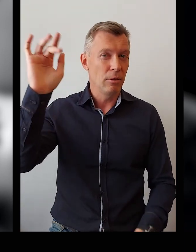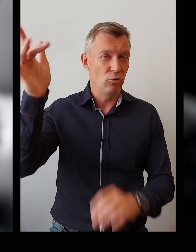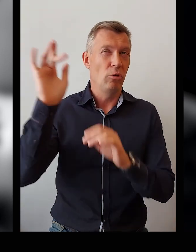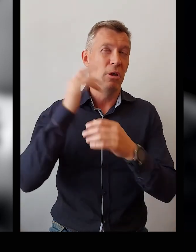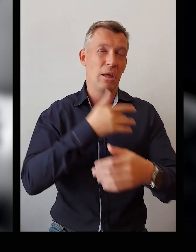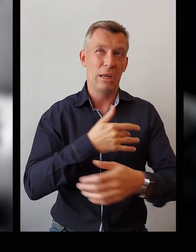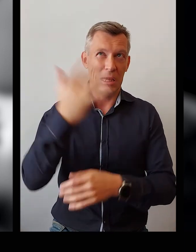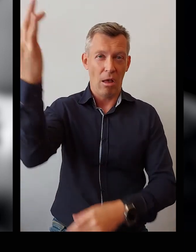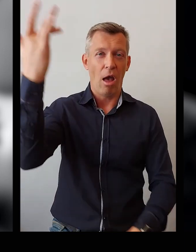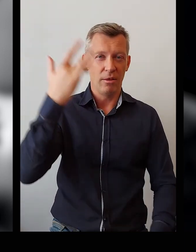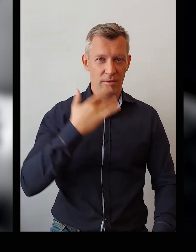és ringat.